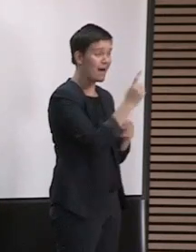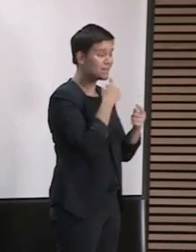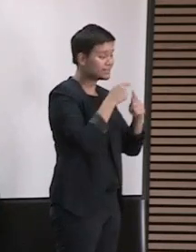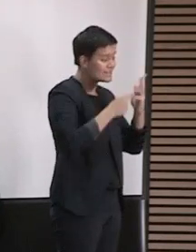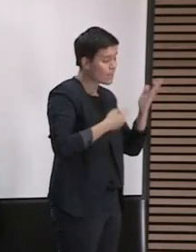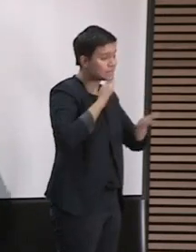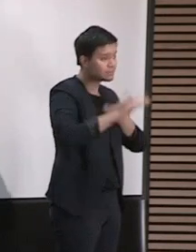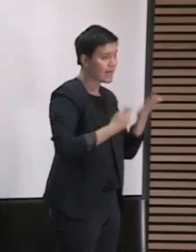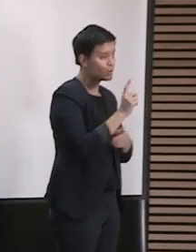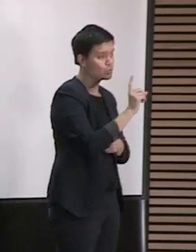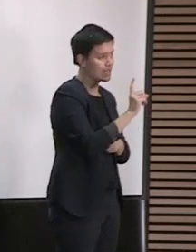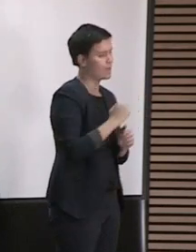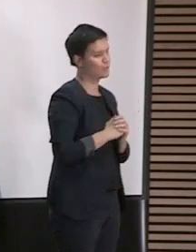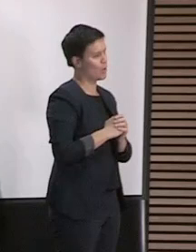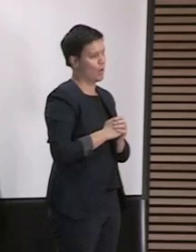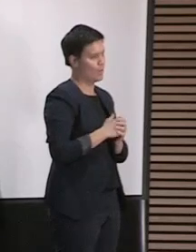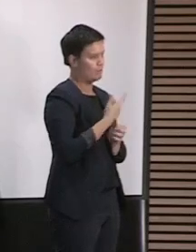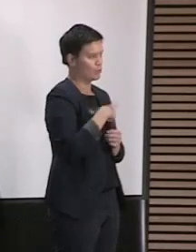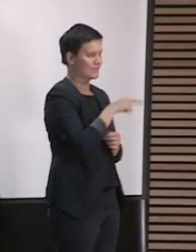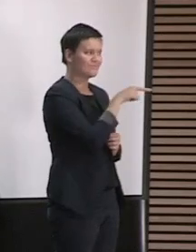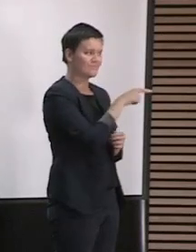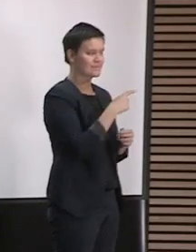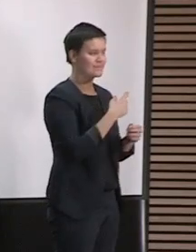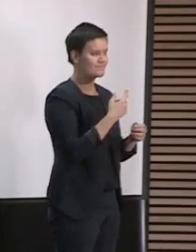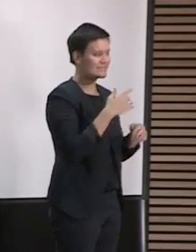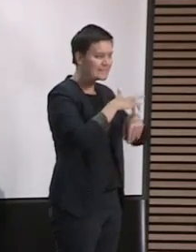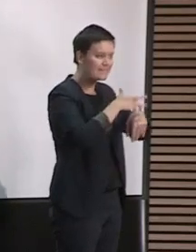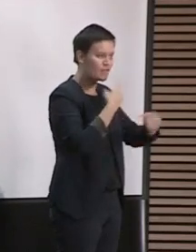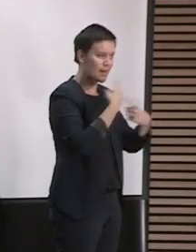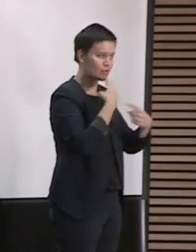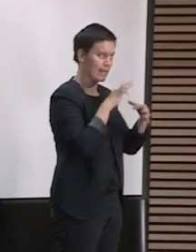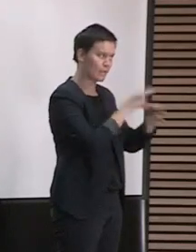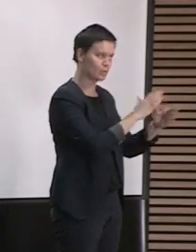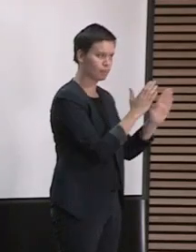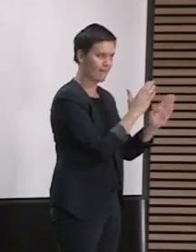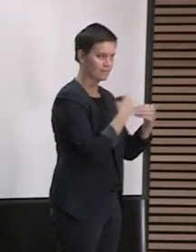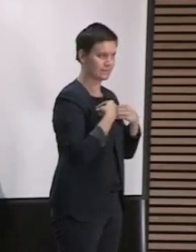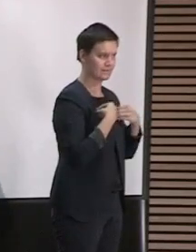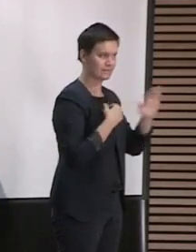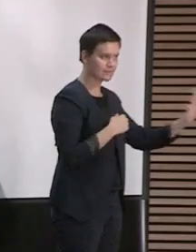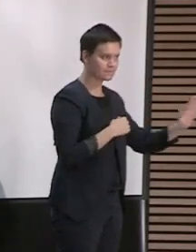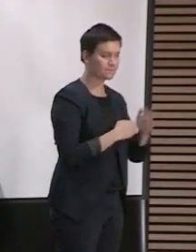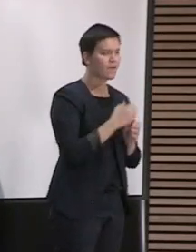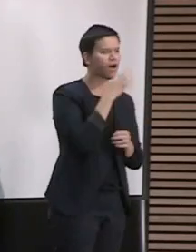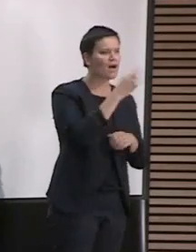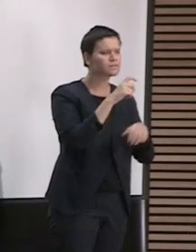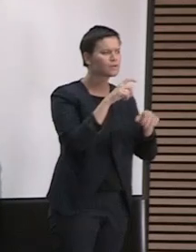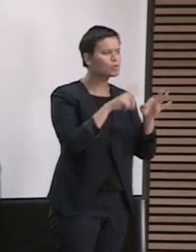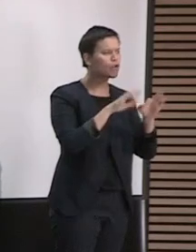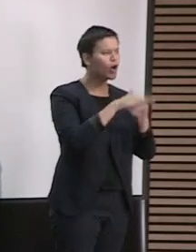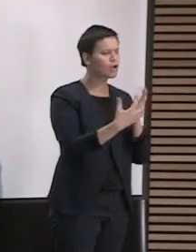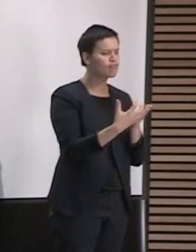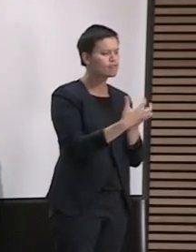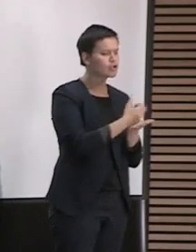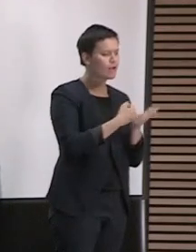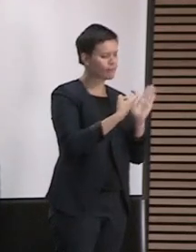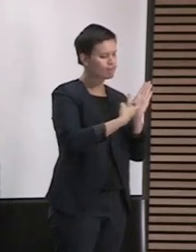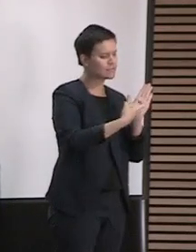nga take kei runga i te teepu.